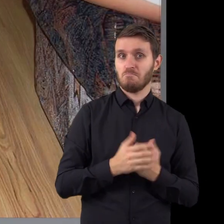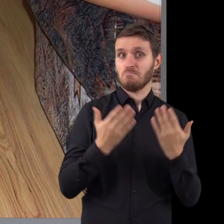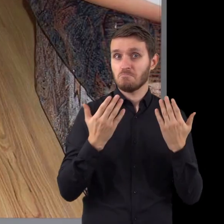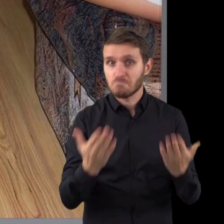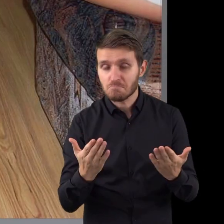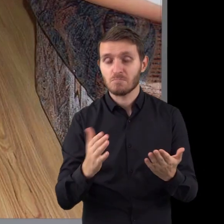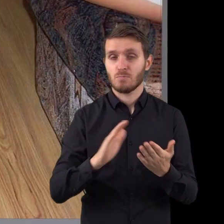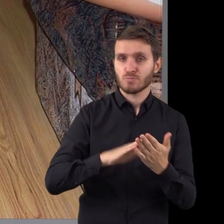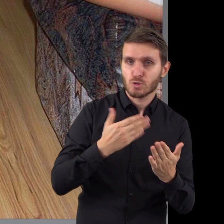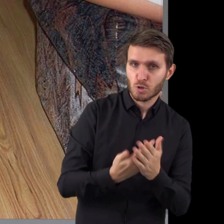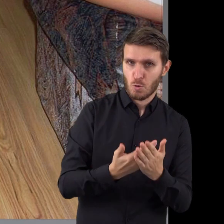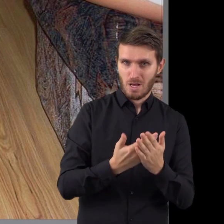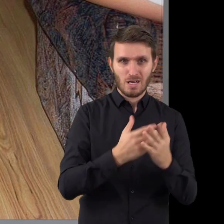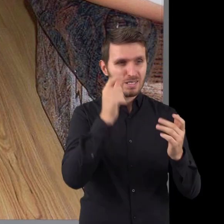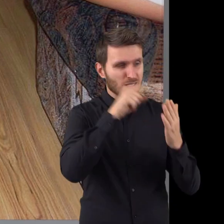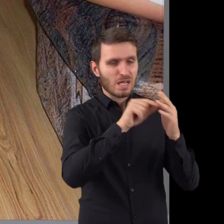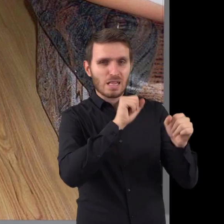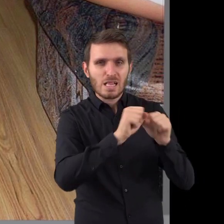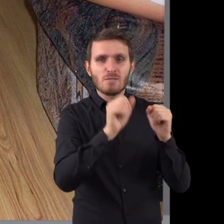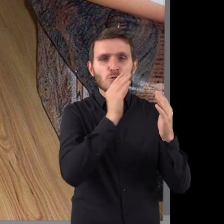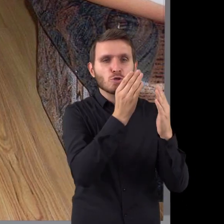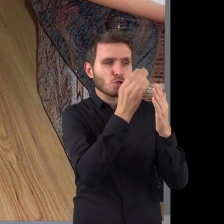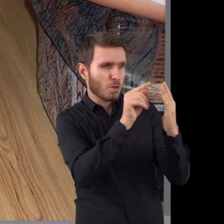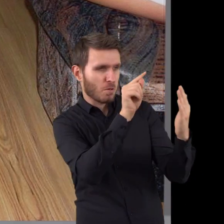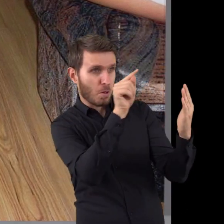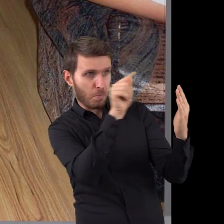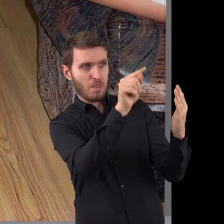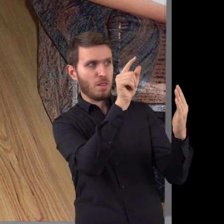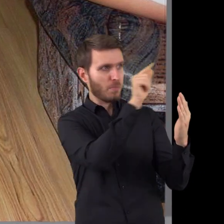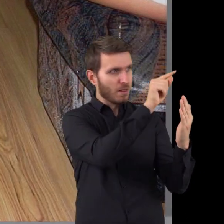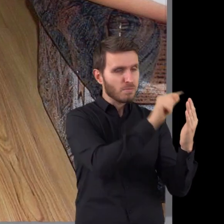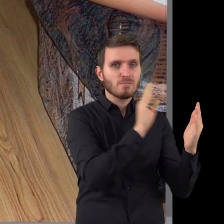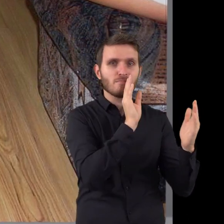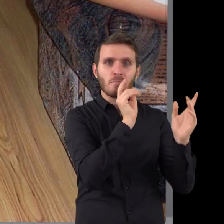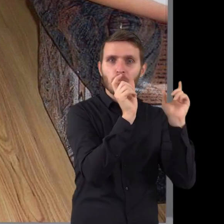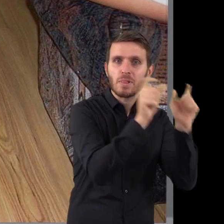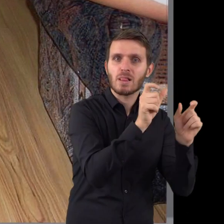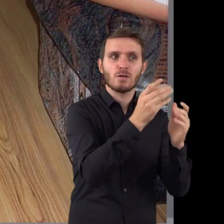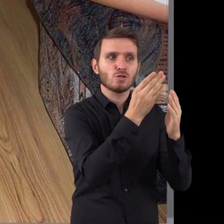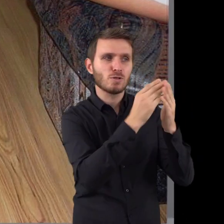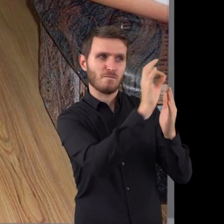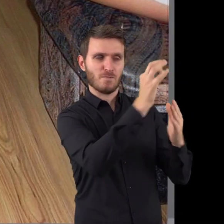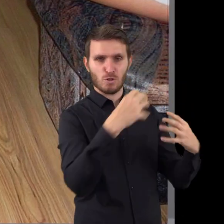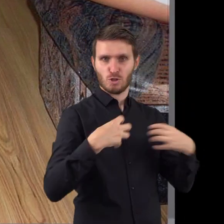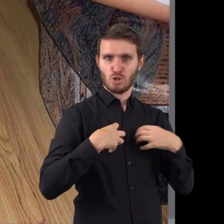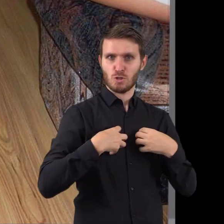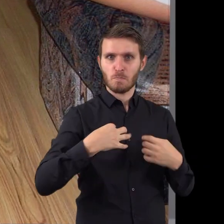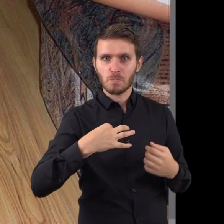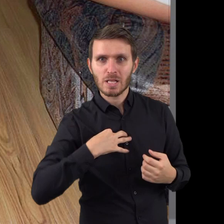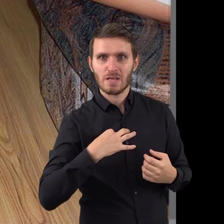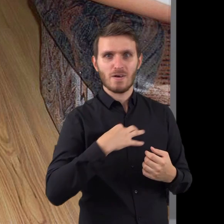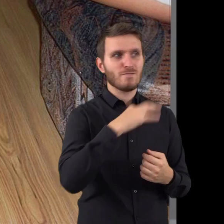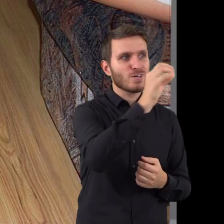Poprzez to, że na tych zdjęciach mimowolnie uchwycony jest kawałek czyjegoś prywatnego życia